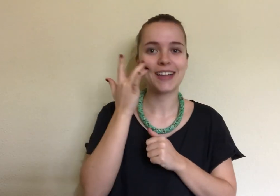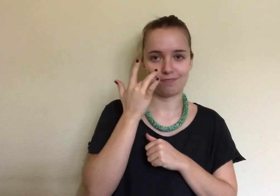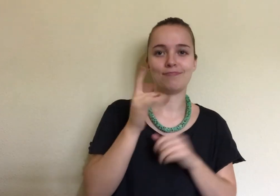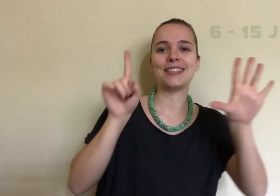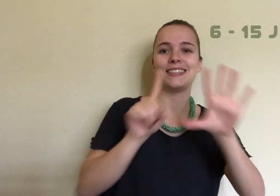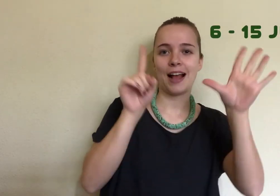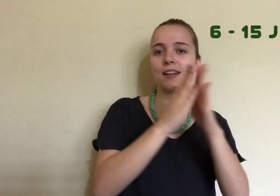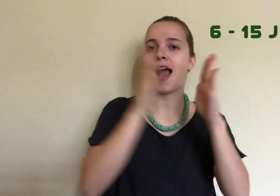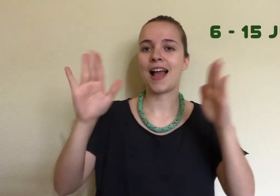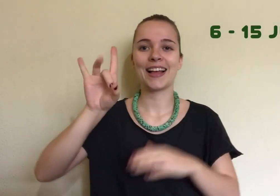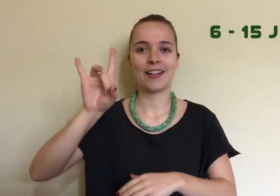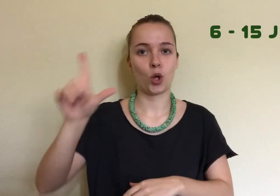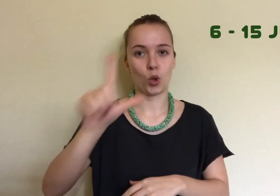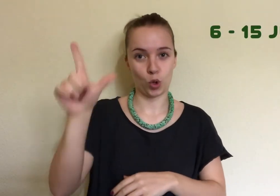El campamento se organizará del 5 al 15 de julio,